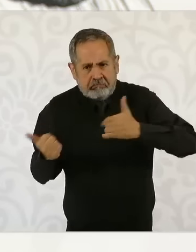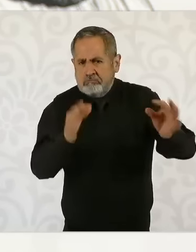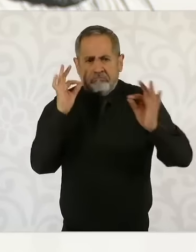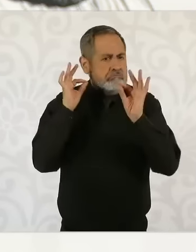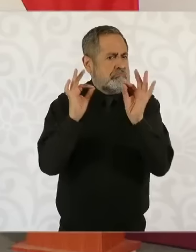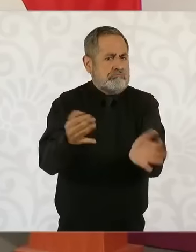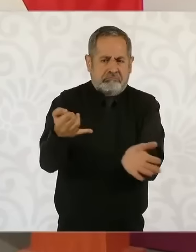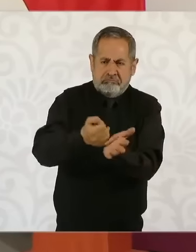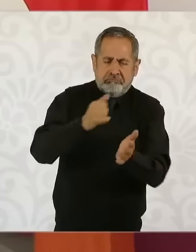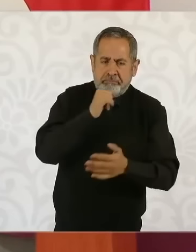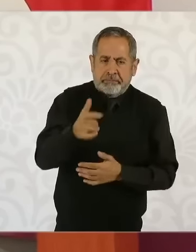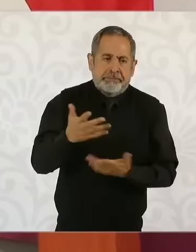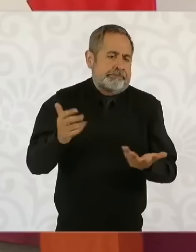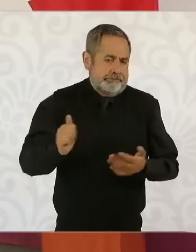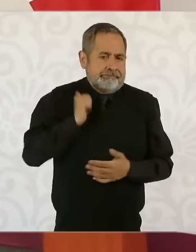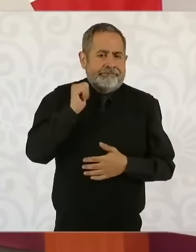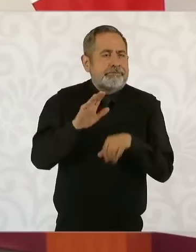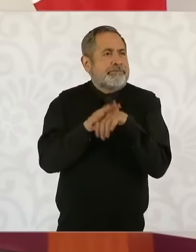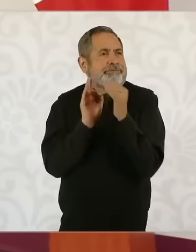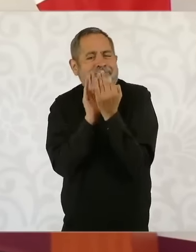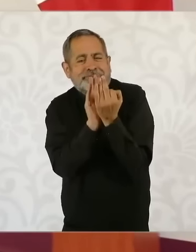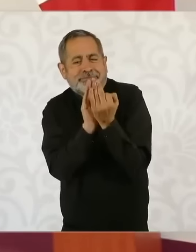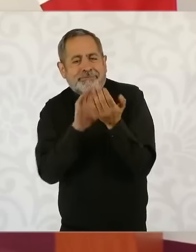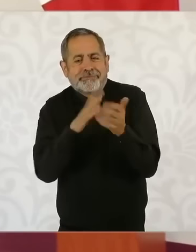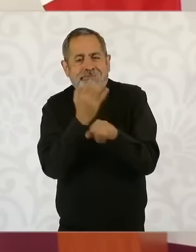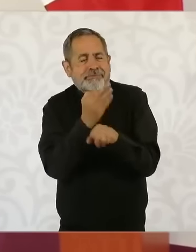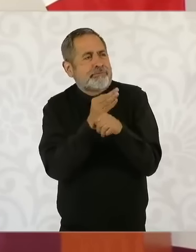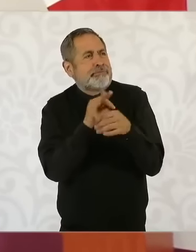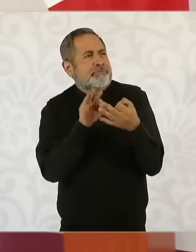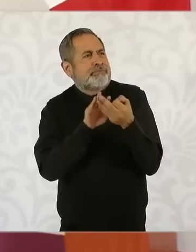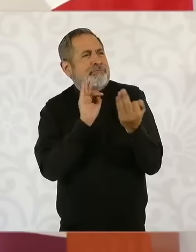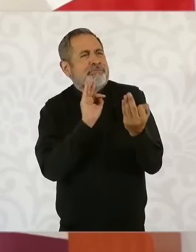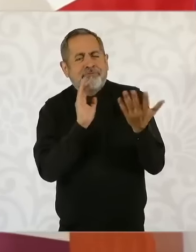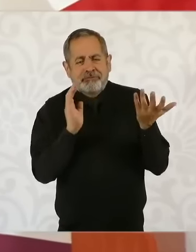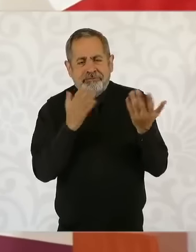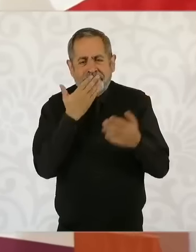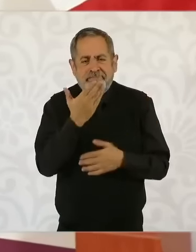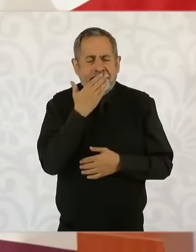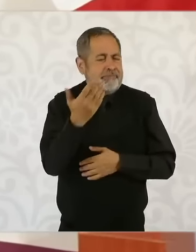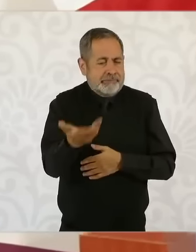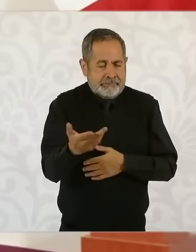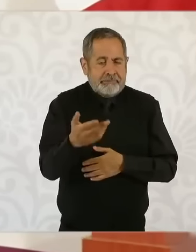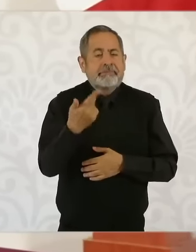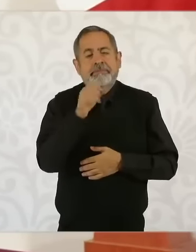aparte de la ventaja competitiva de estar cerca de los estados unidos ahora lo que queremos con el